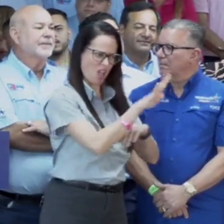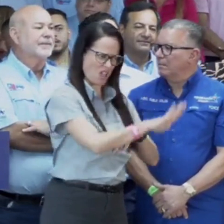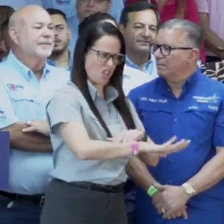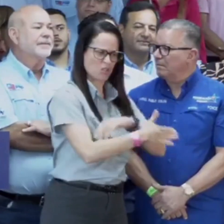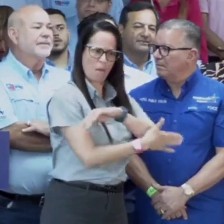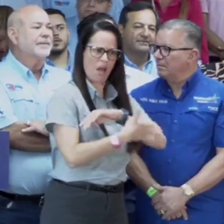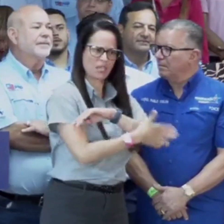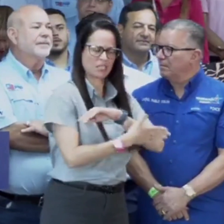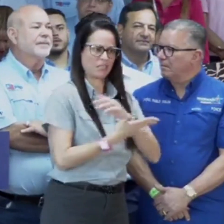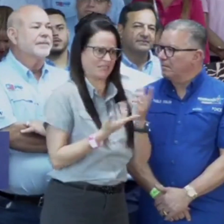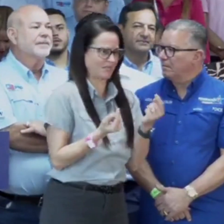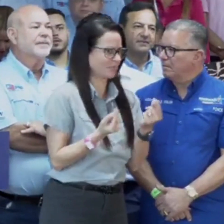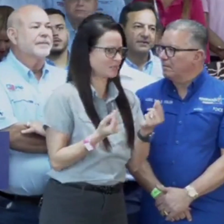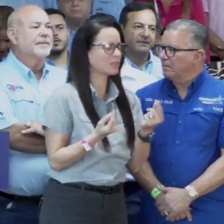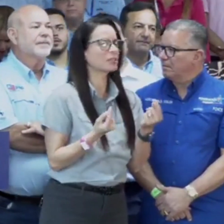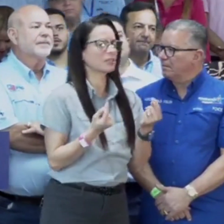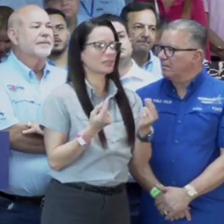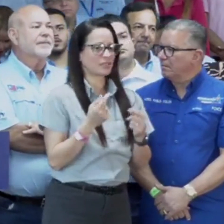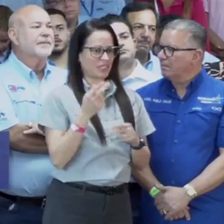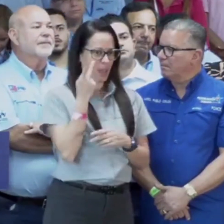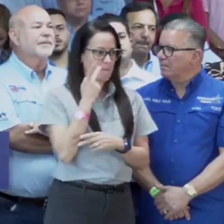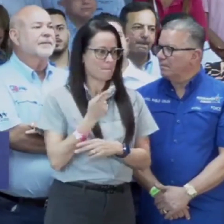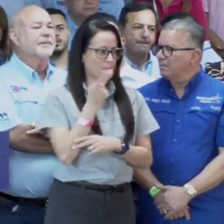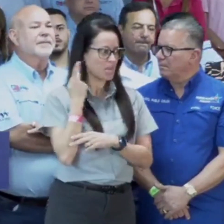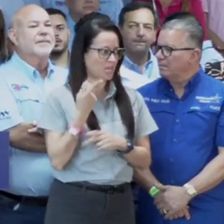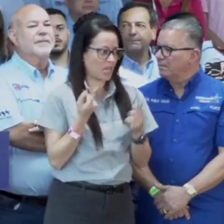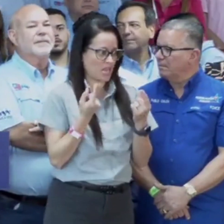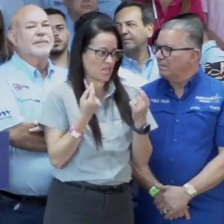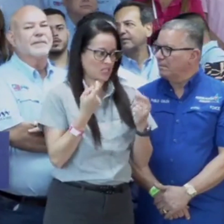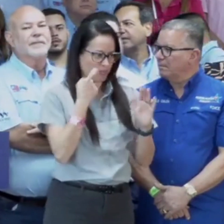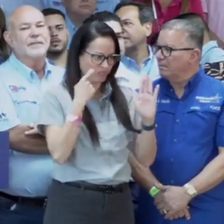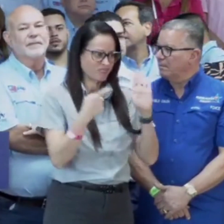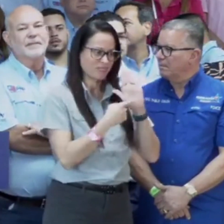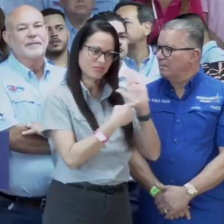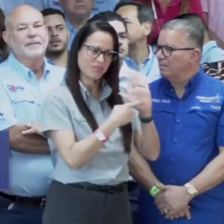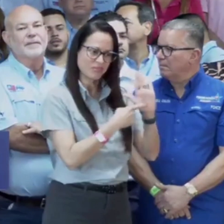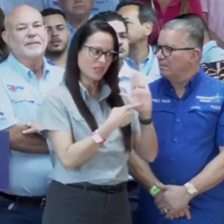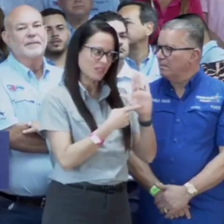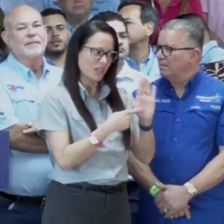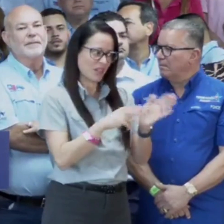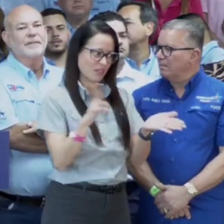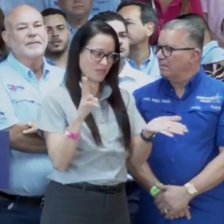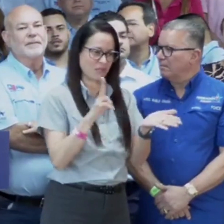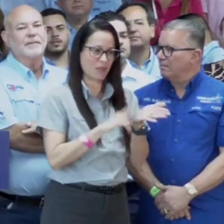el pib con el gobierno de Nicaragua con con Ortega yo yo creo que es bien peligroso Y